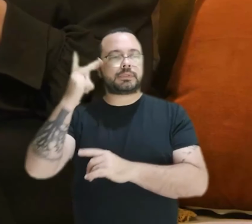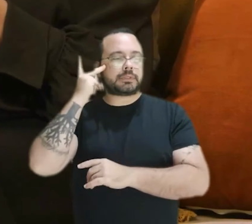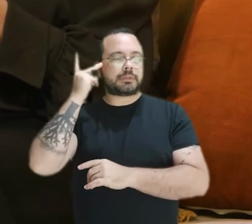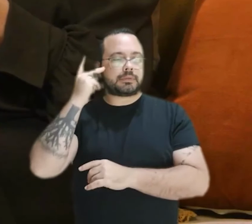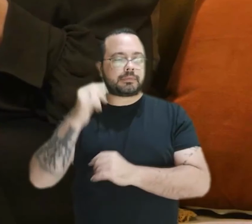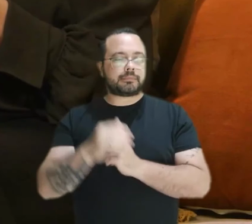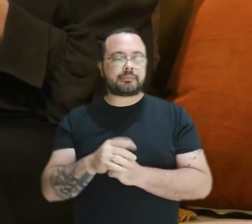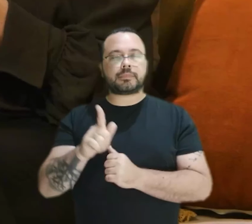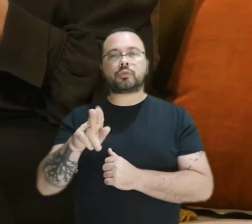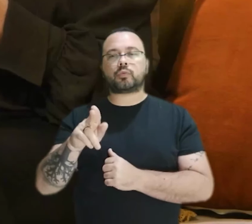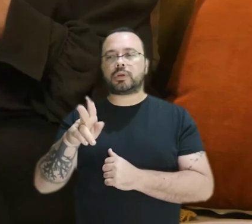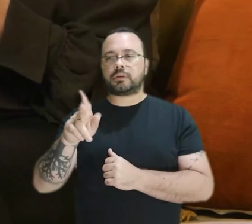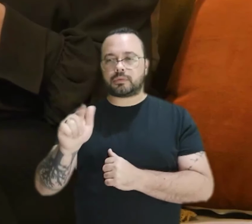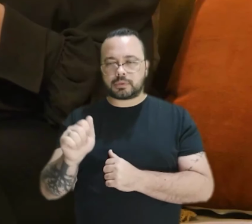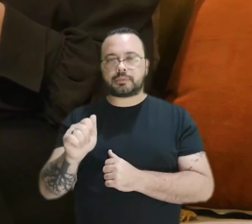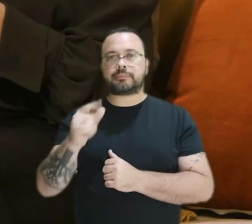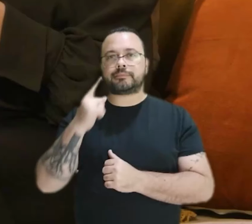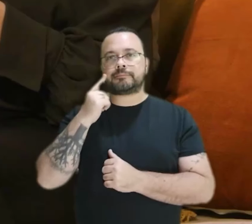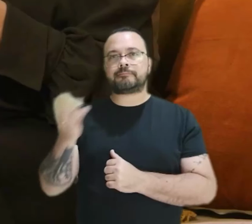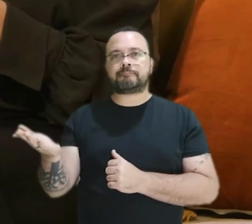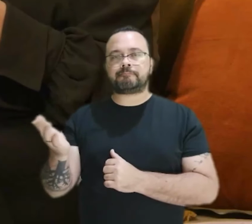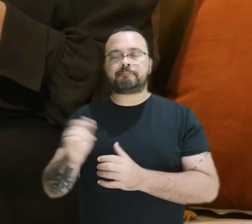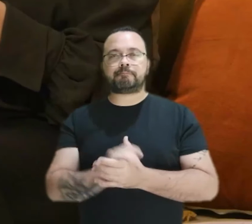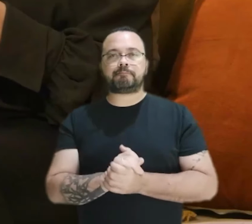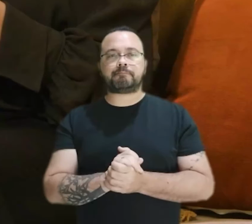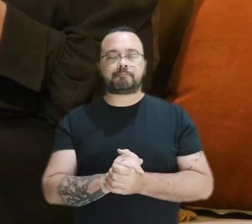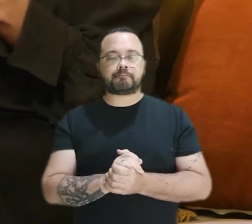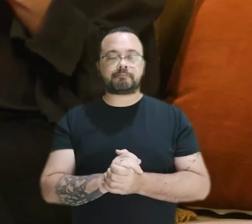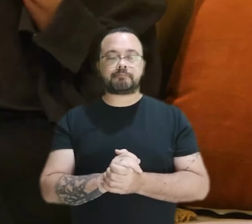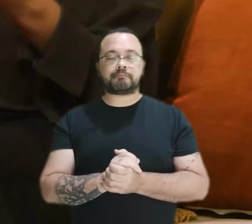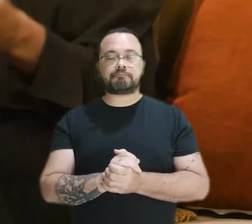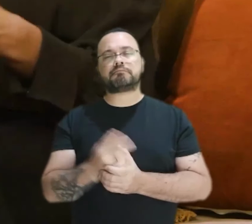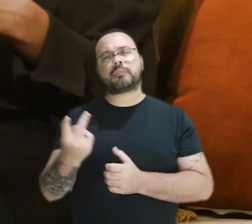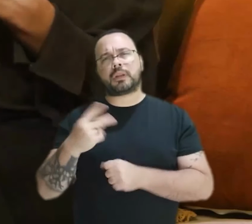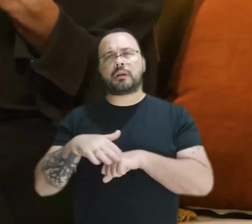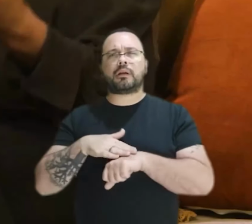chama Guga Szabzon, e a gente trocou muito,